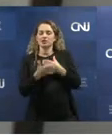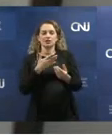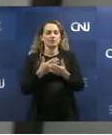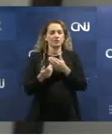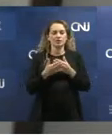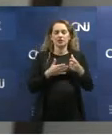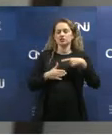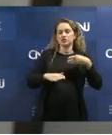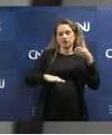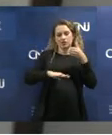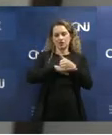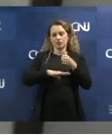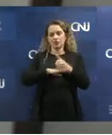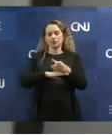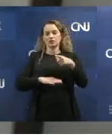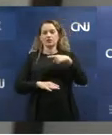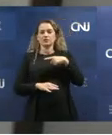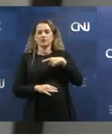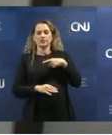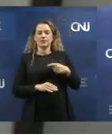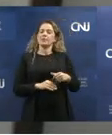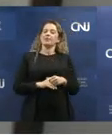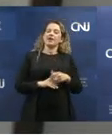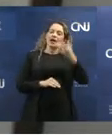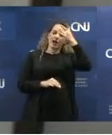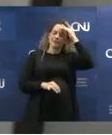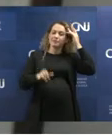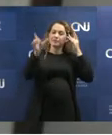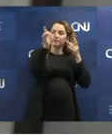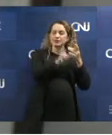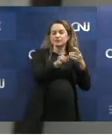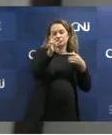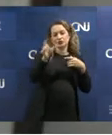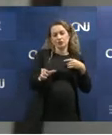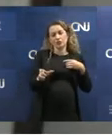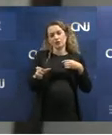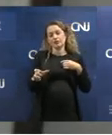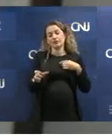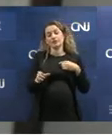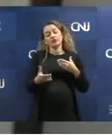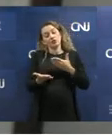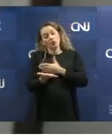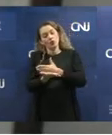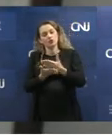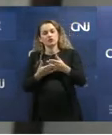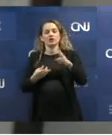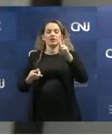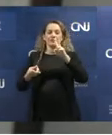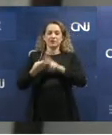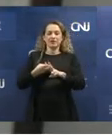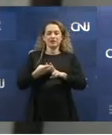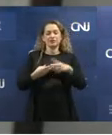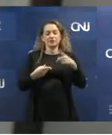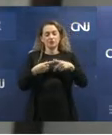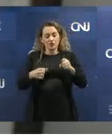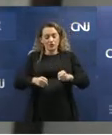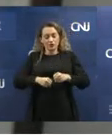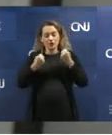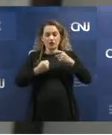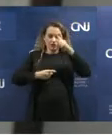da atuação da magistrada nele o réu o então réu continuaria preso por força de outra decisão em outros processos.